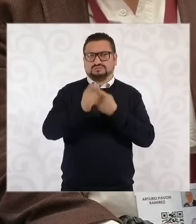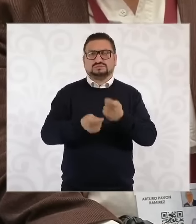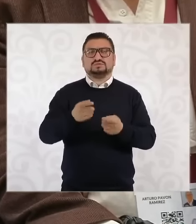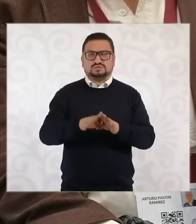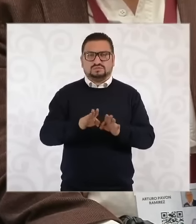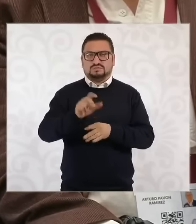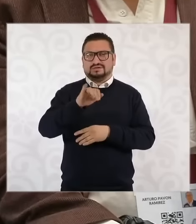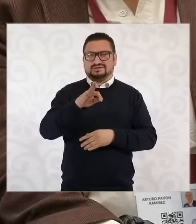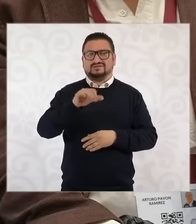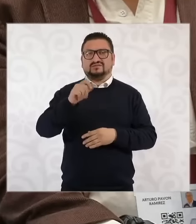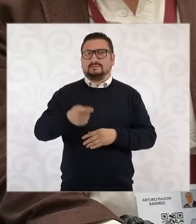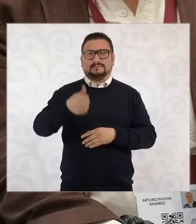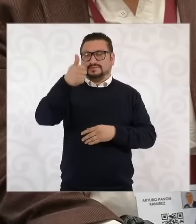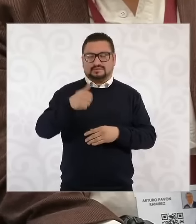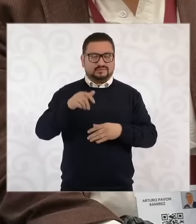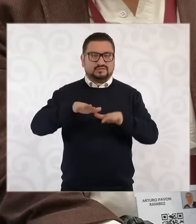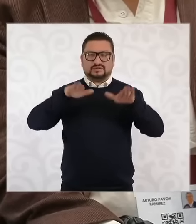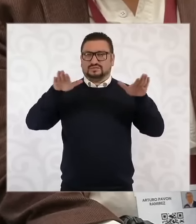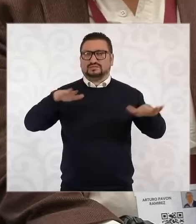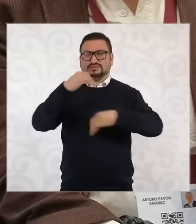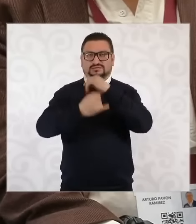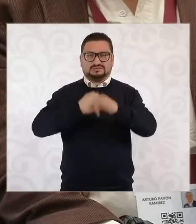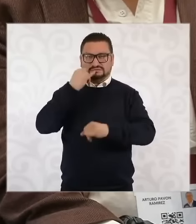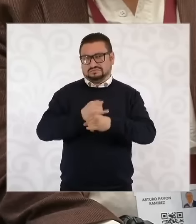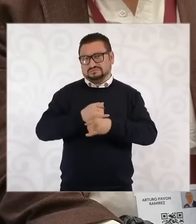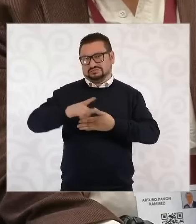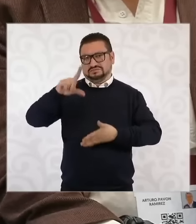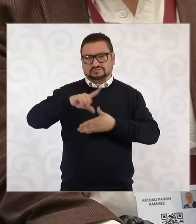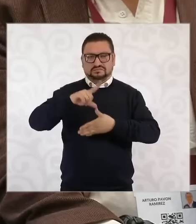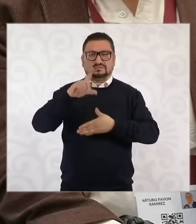LIFA en el primer aeropuerto internacional de América Latina? según declaraciones del propio